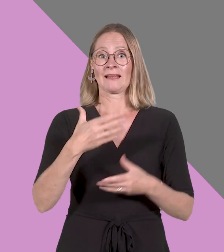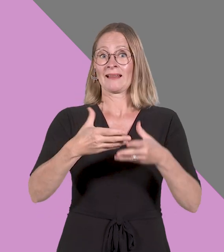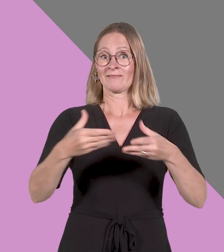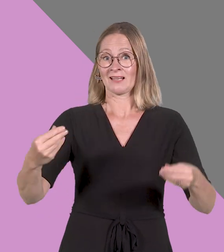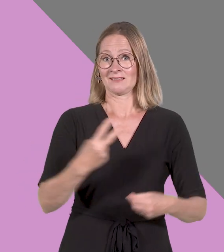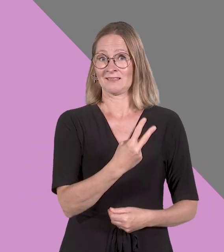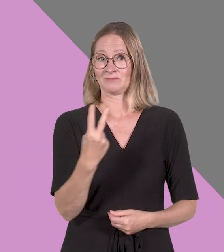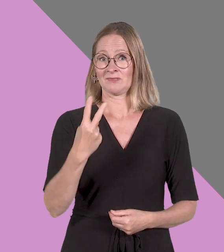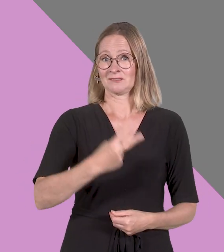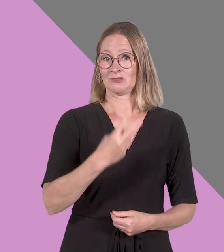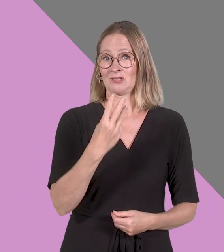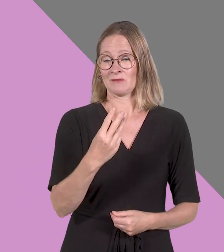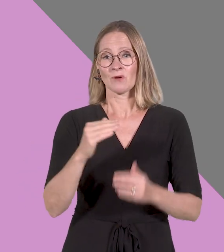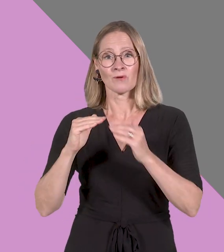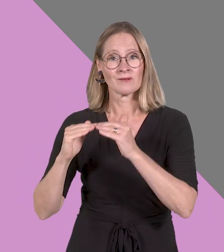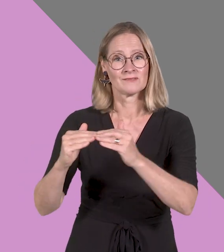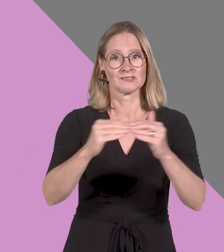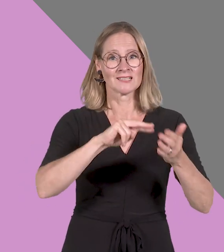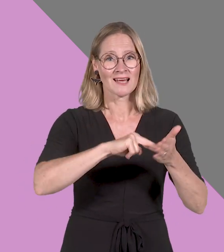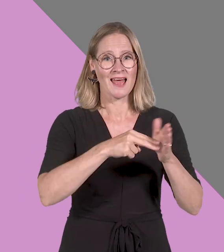että vaikka se on keväällä 2023 hylännyt -